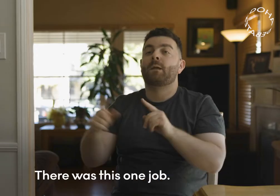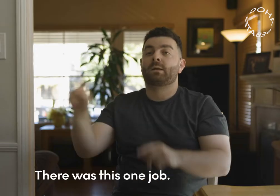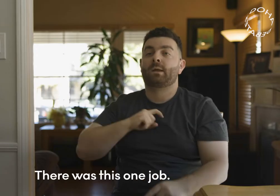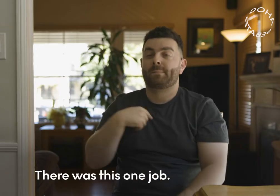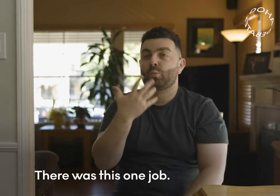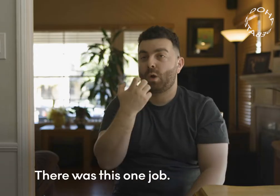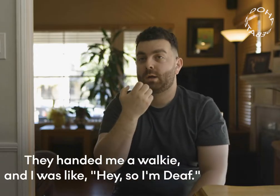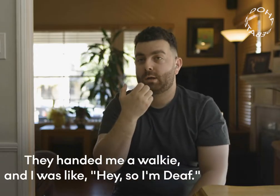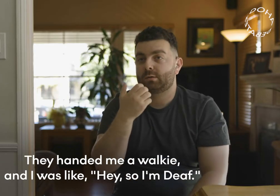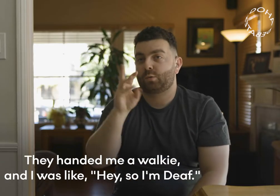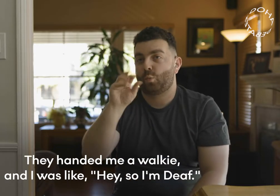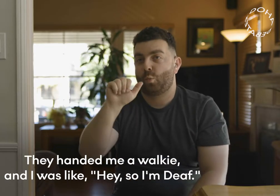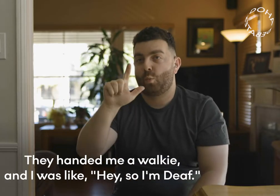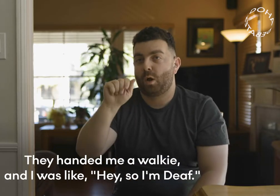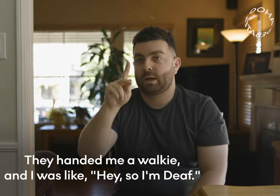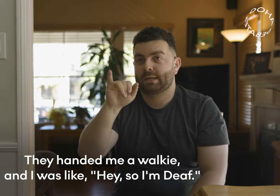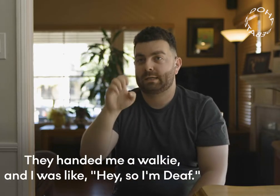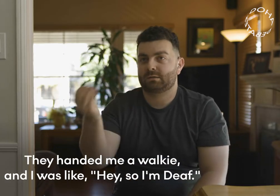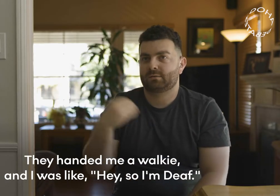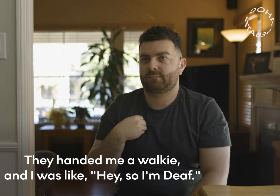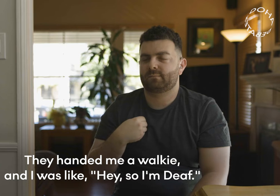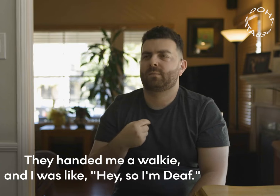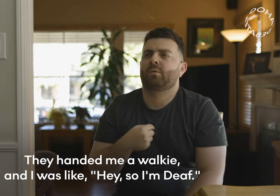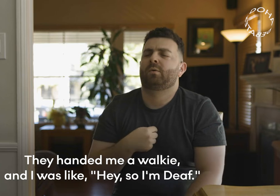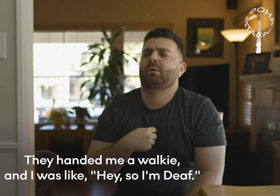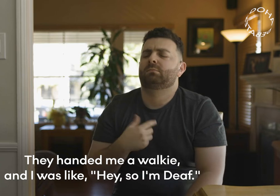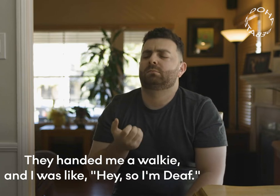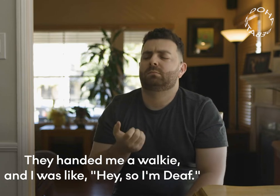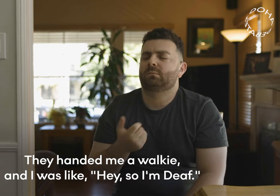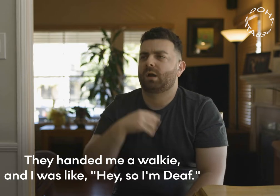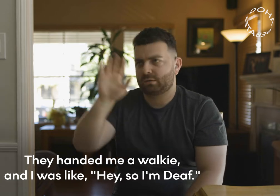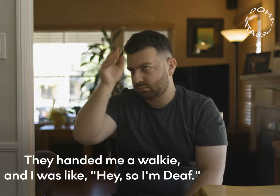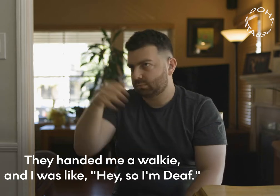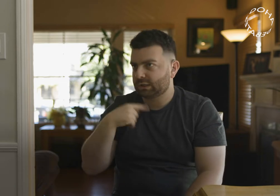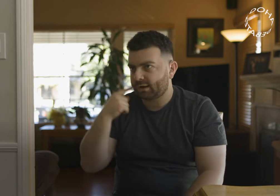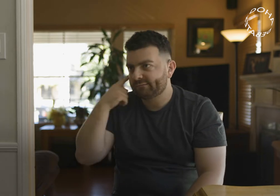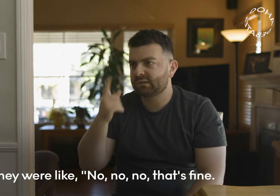كانت هناك وظيفة، أعطوني لاسلكيًا وقلت، "مهلًا، أنا أصم."